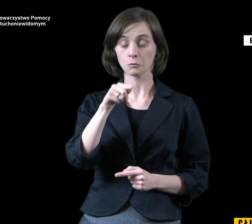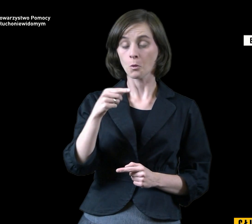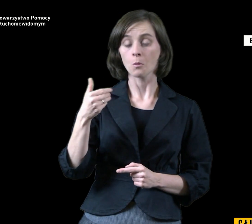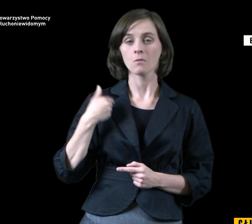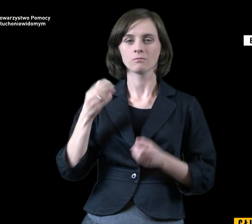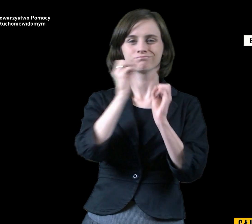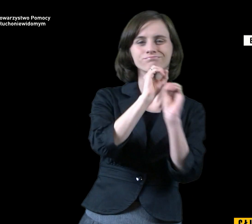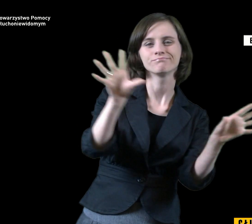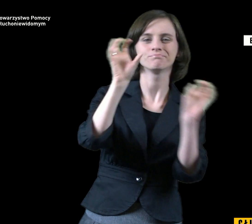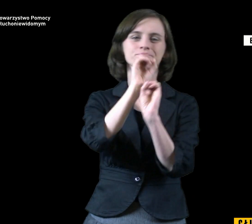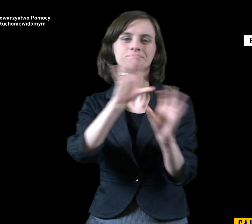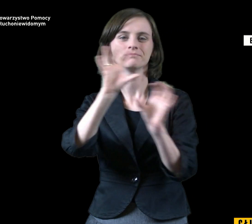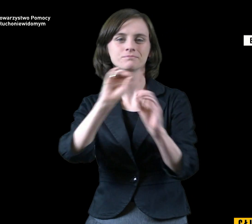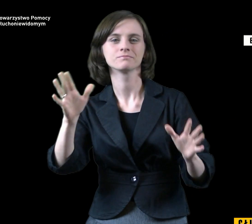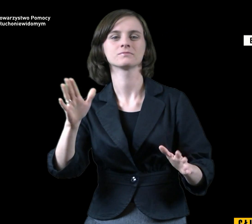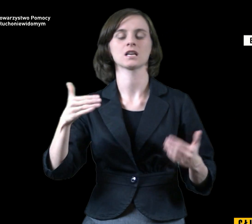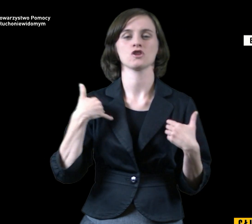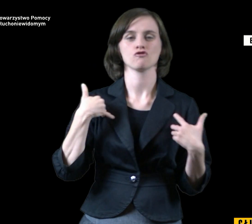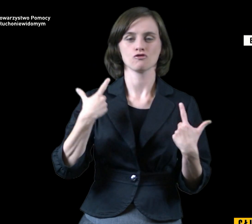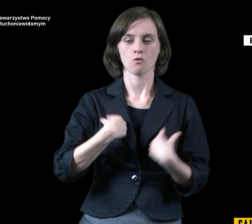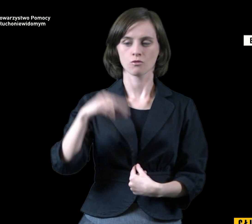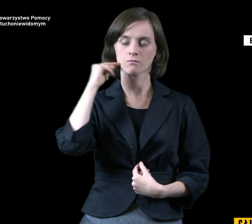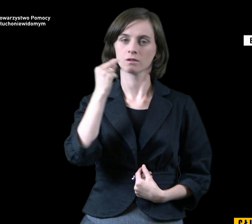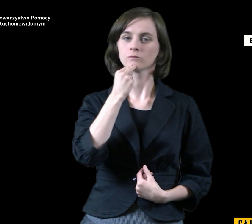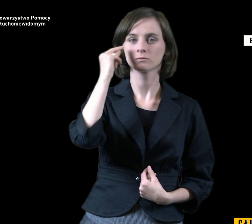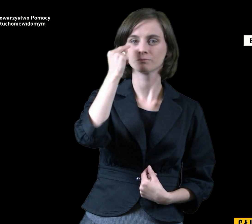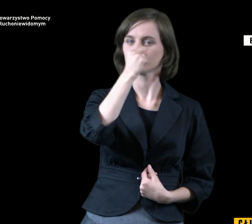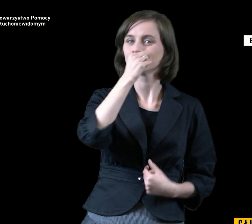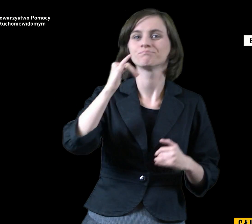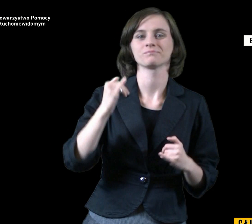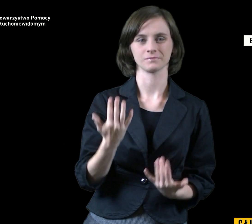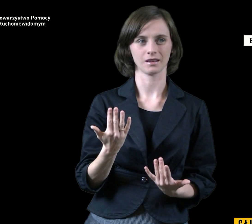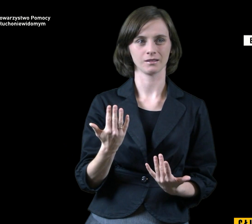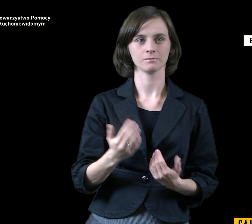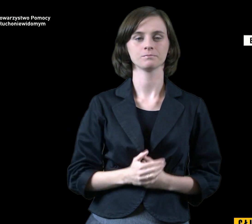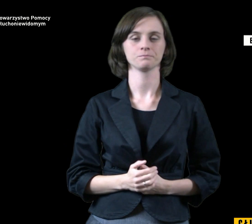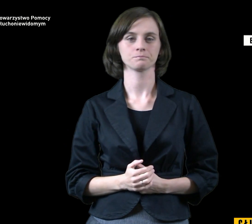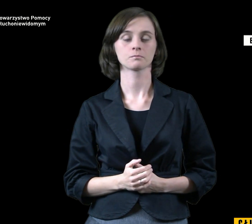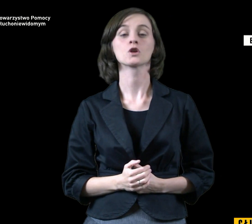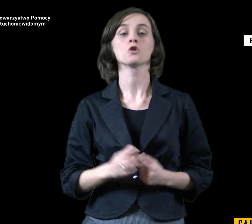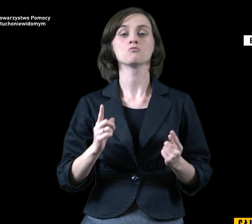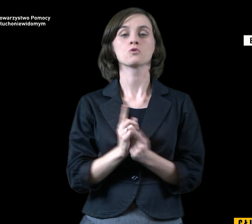podczas którego można było uzyskać odpowiedzi na te wszystkie pytania.